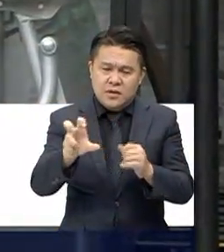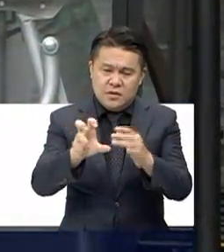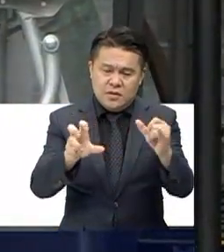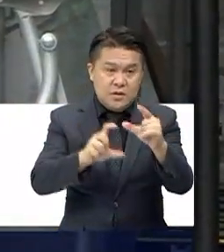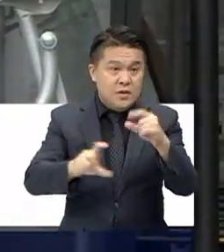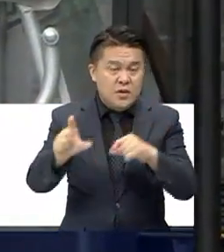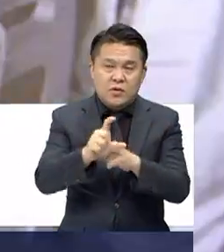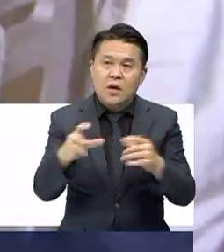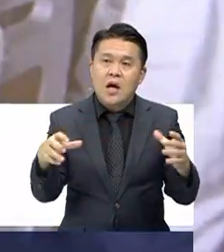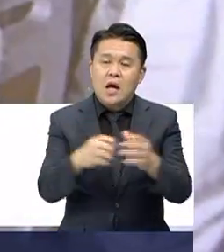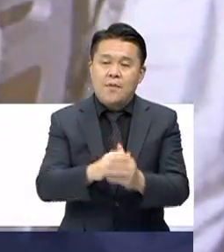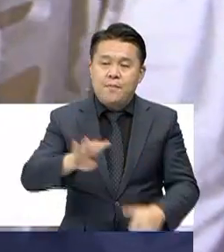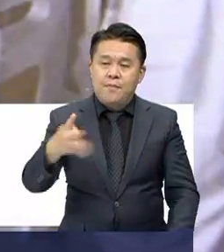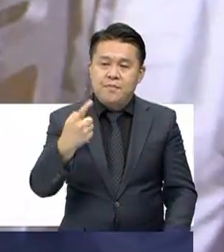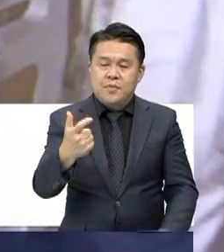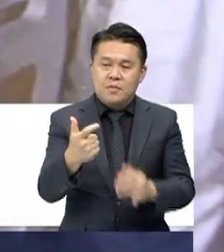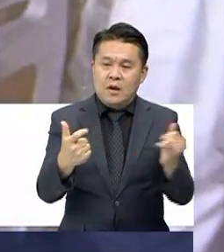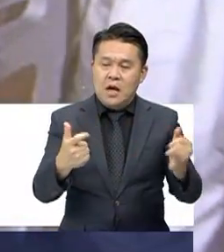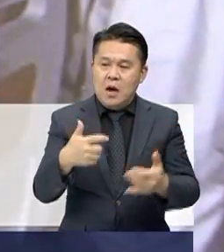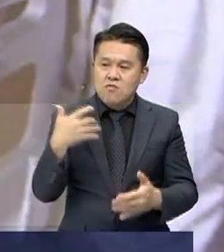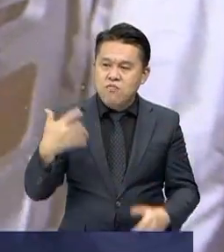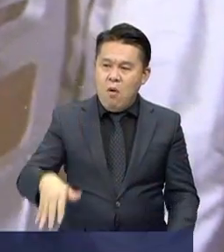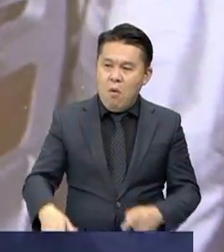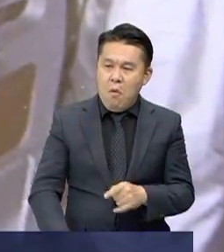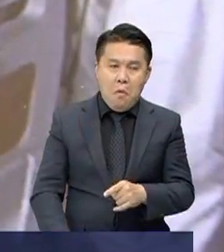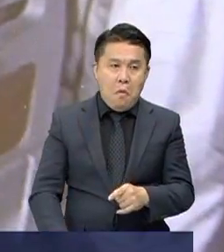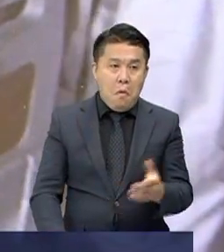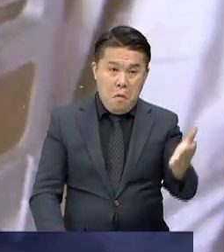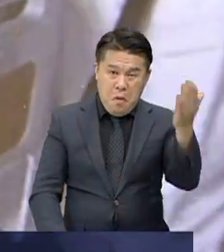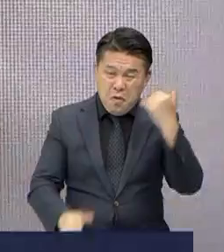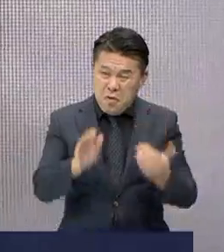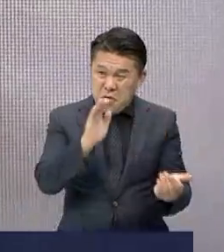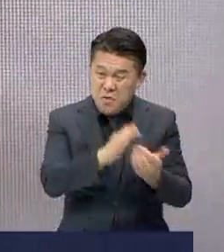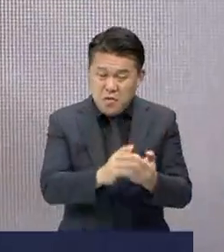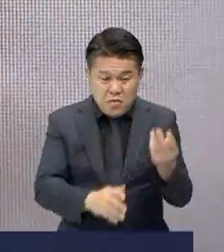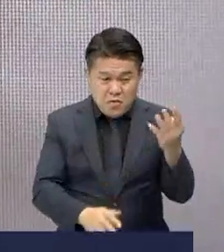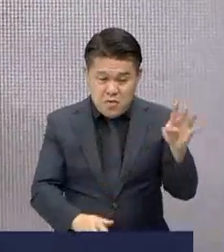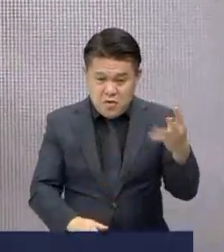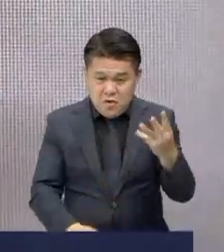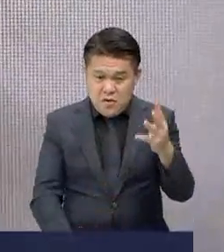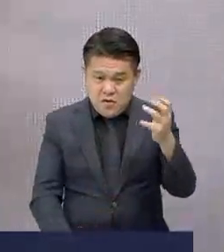늘면서 460명으로 집계됐습니다. 기존 최다였던 434명을 넘어 코로나19